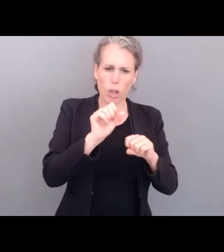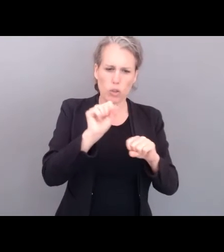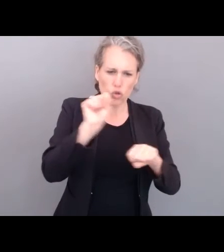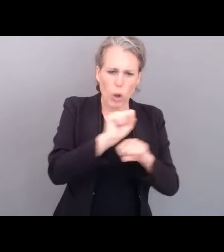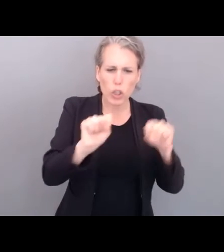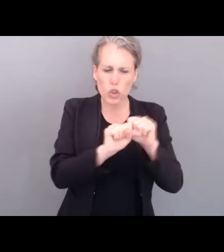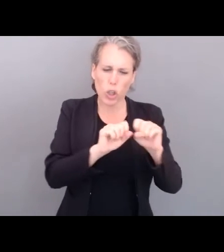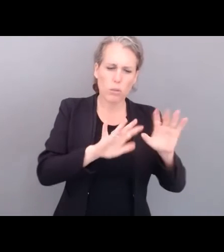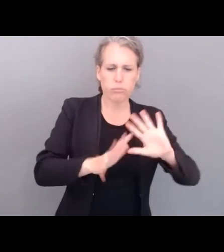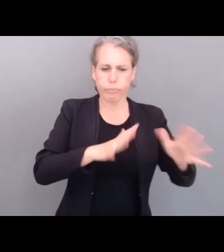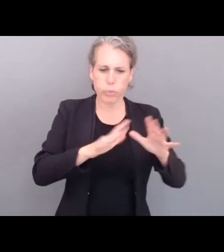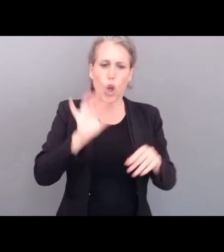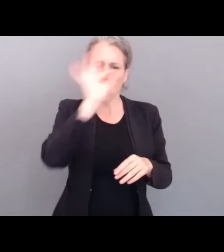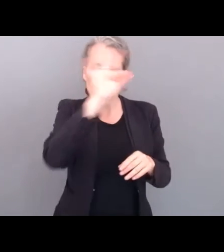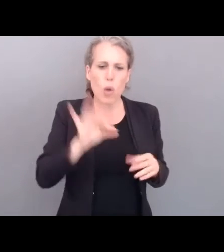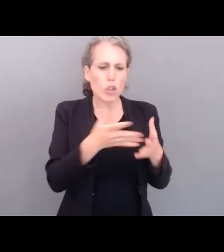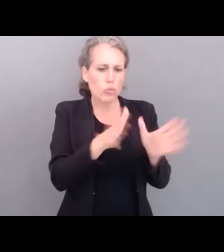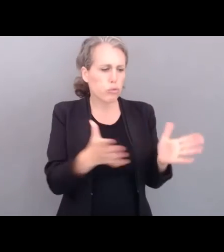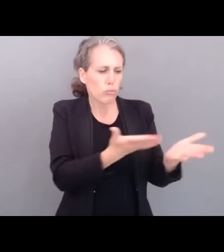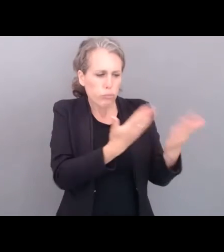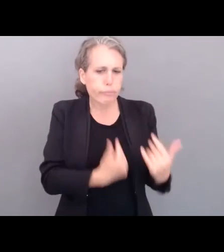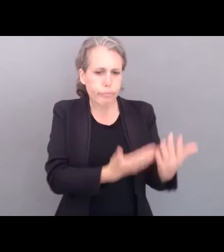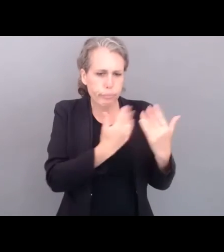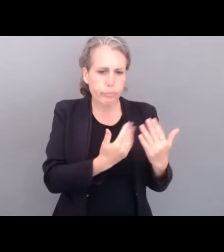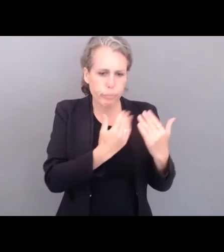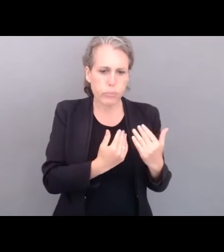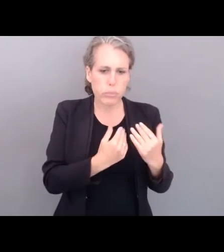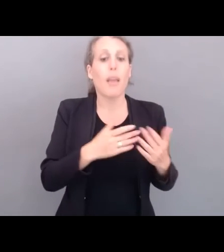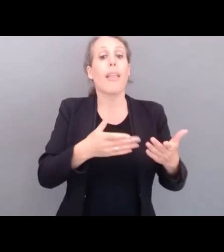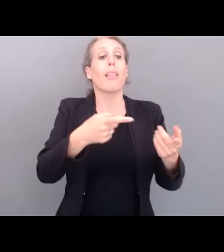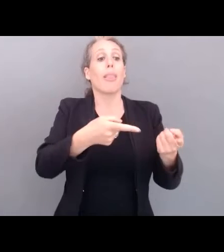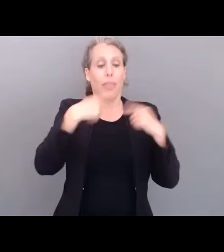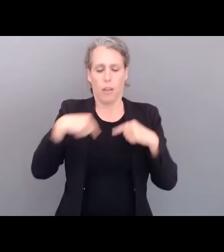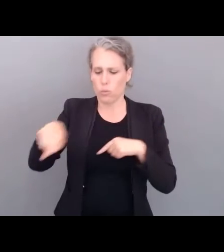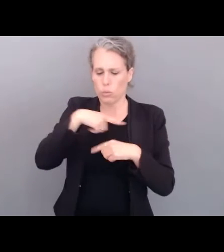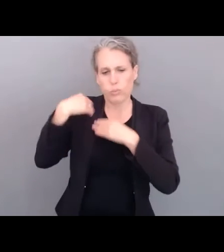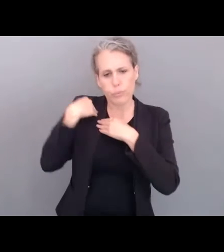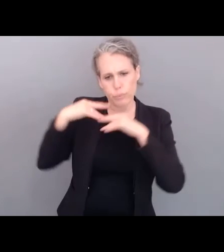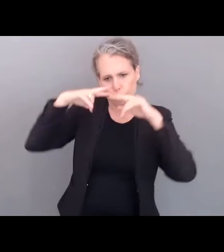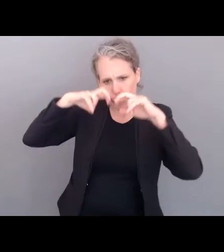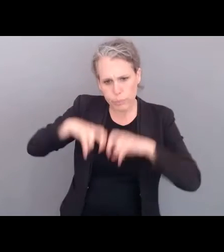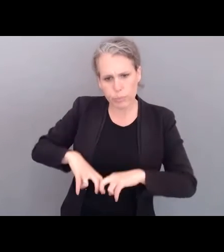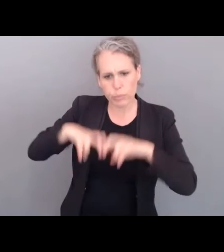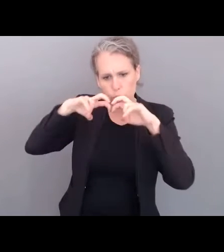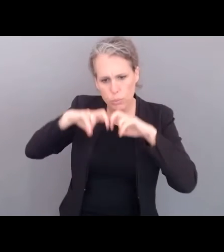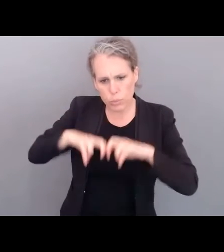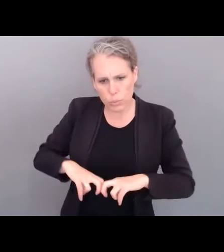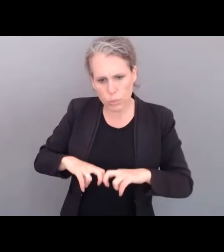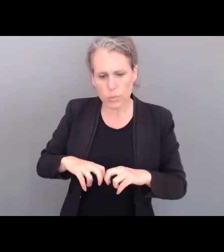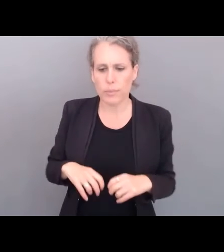Se realizó esta semi-estructurada entrevistas en profundidad con personas individuales con discapacidad